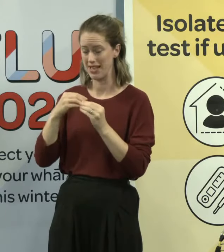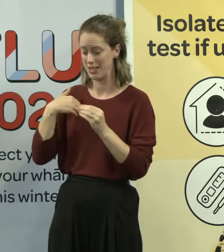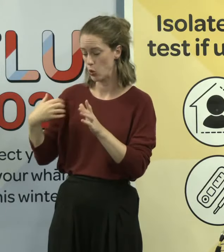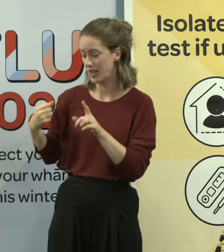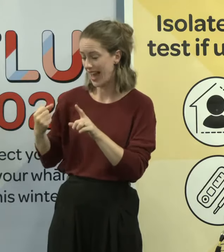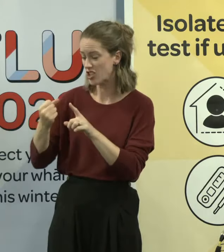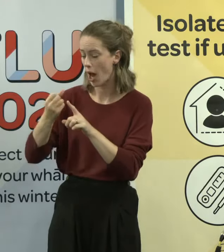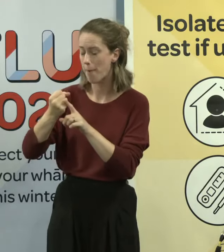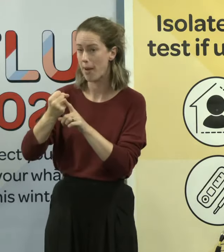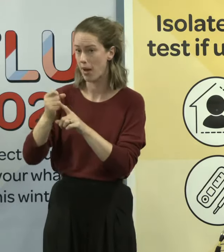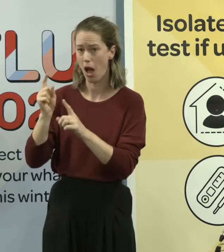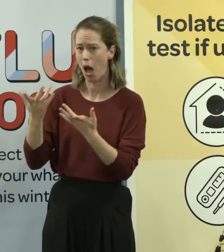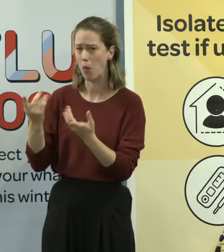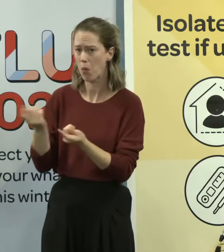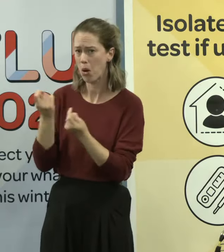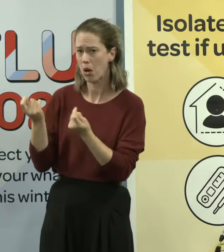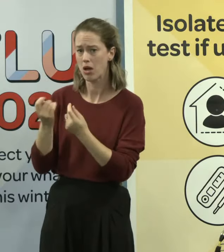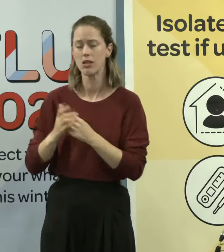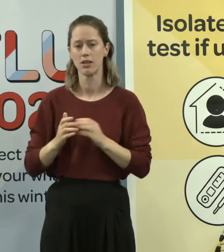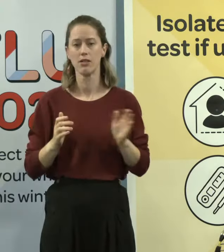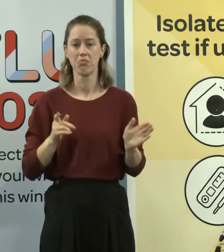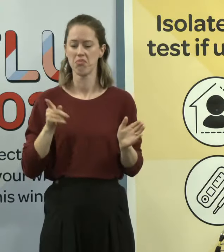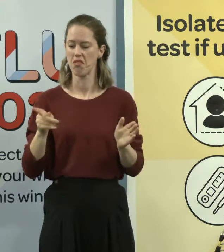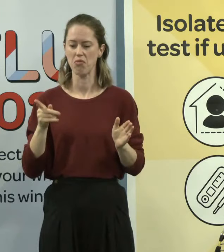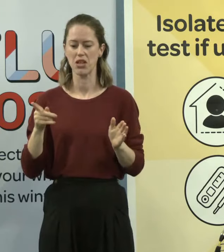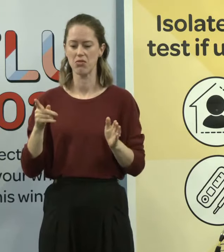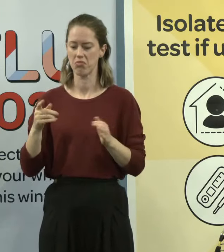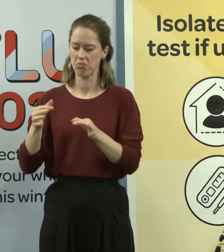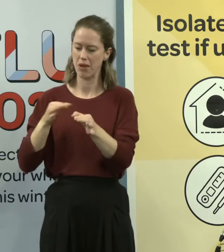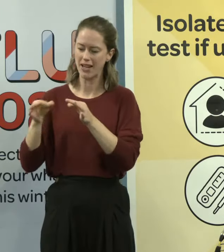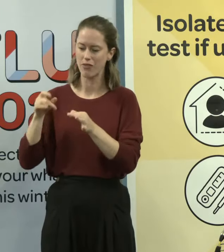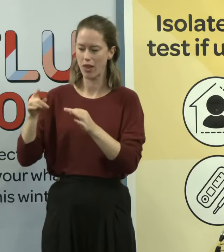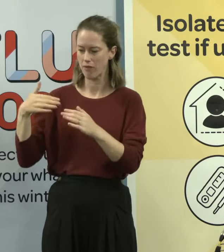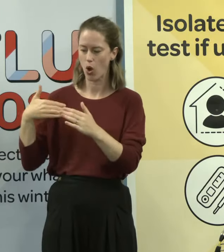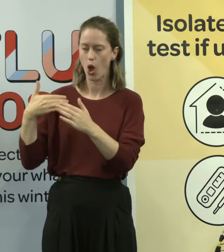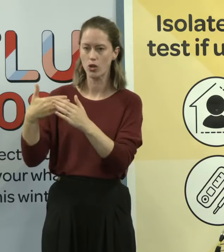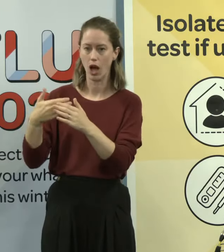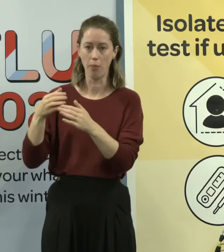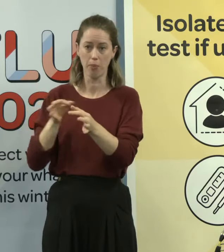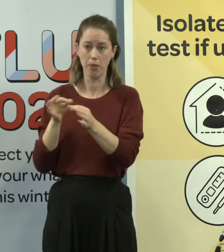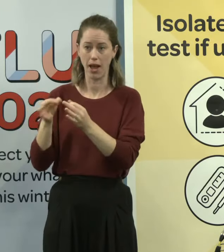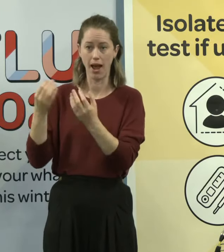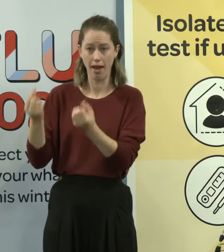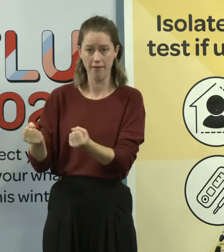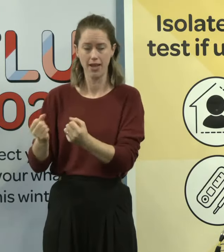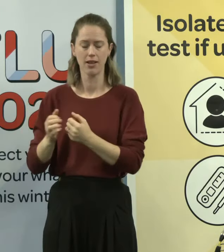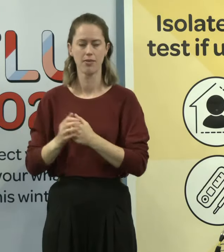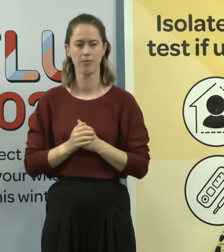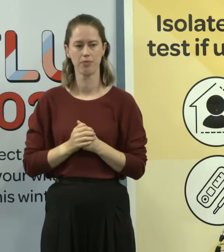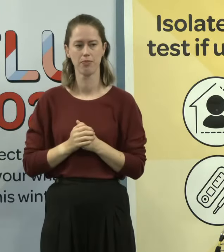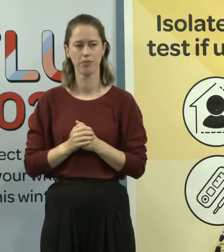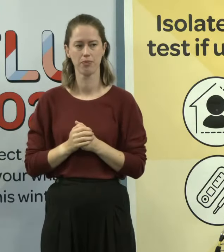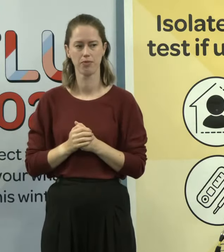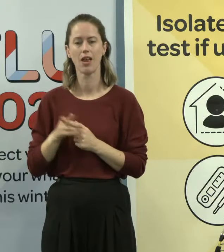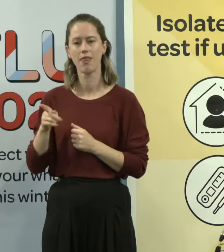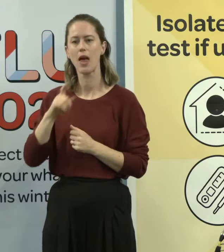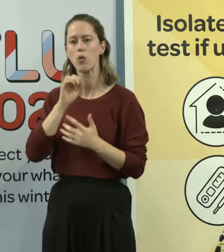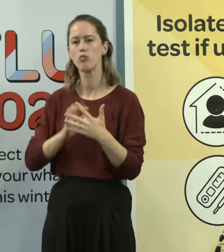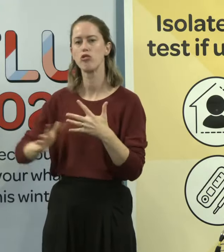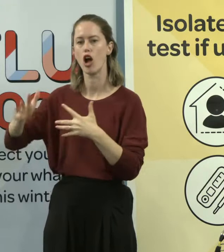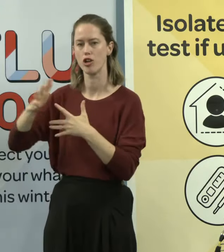Me pehea koe ki te kite i nga